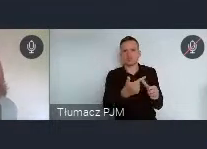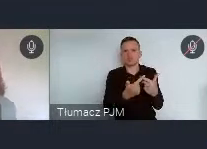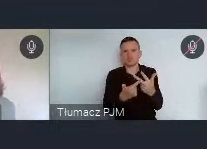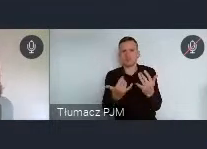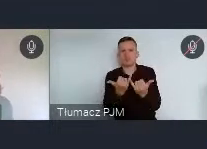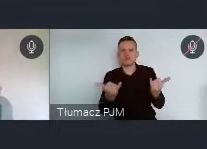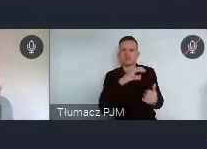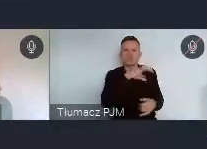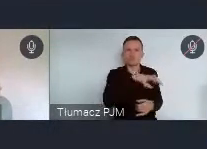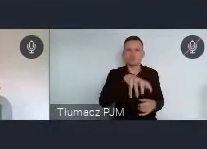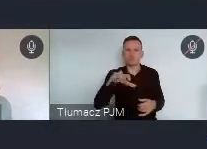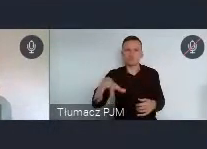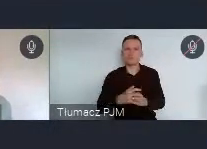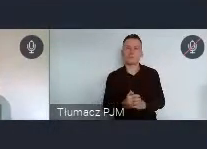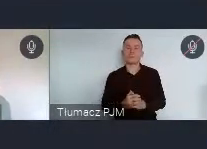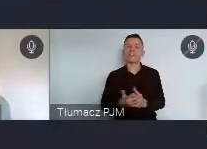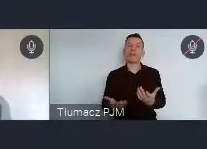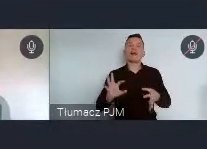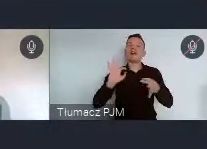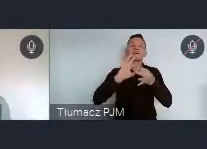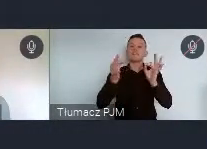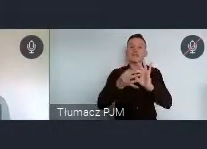Gdynia to z kolei budowanie odporności,